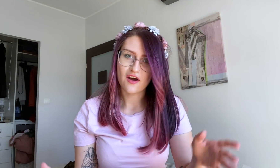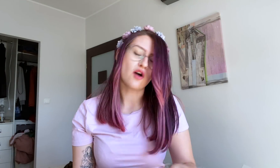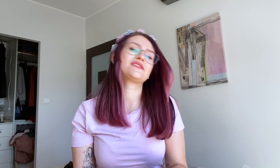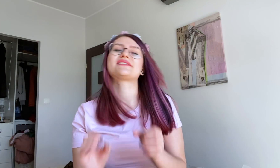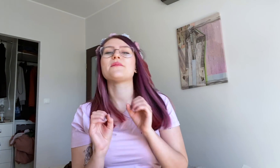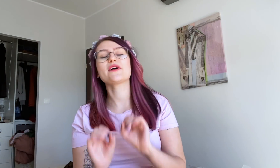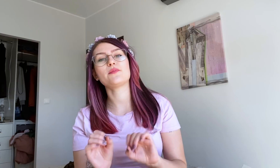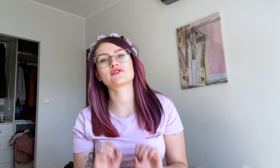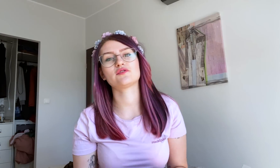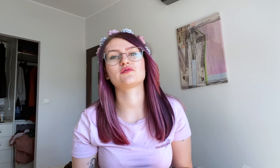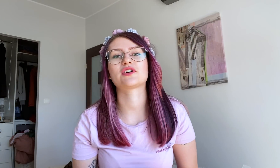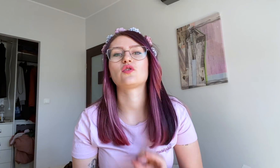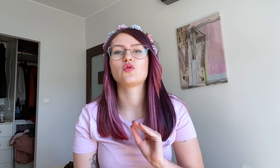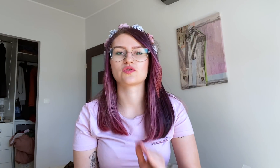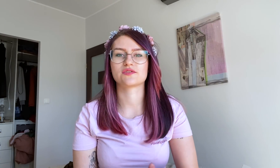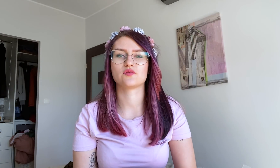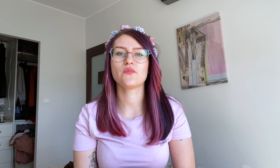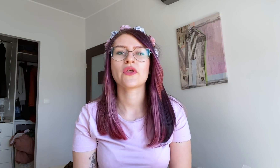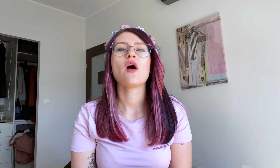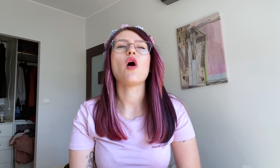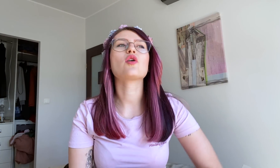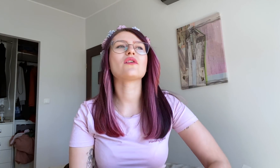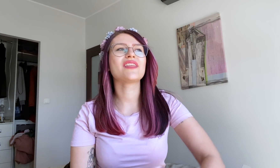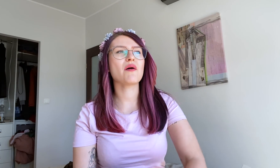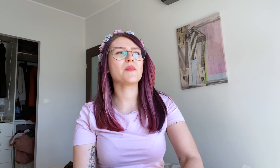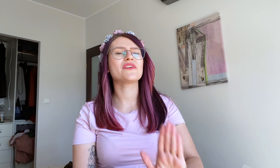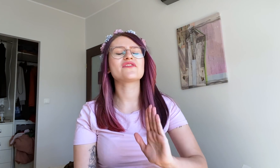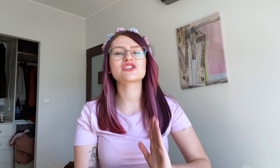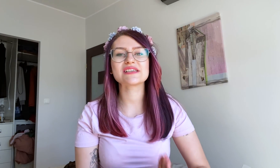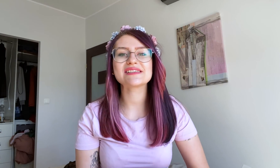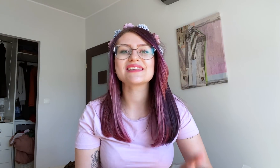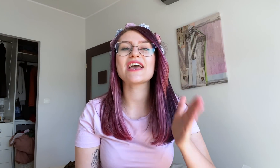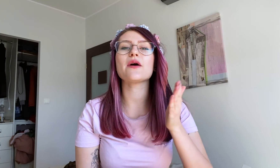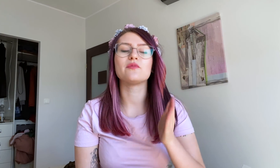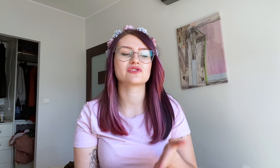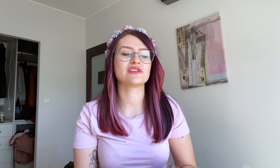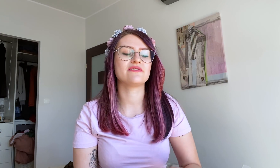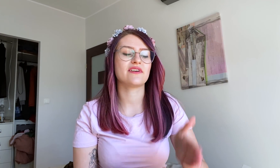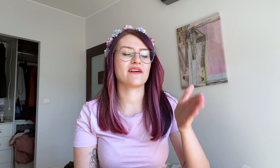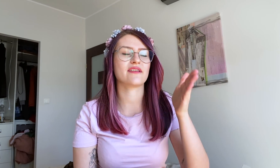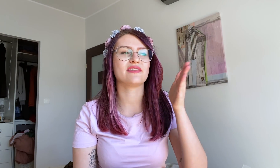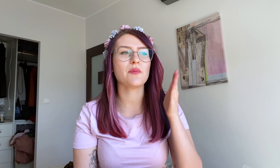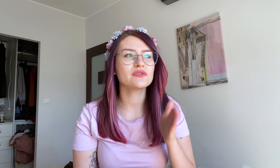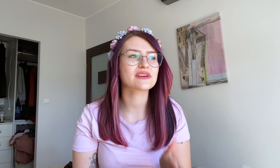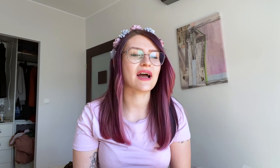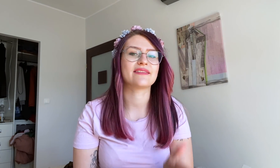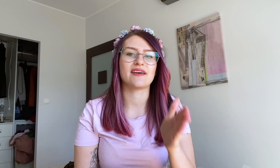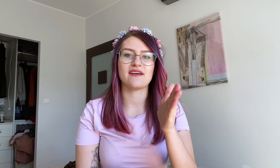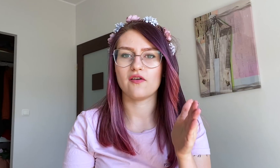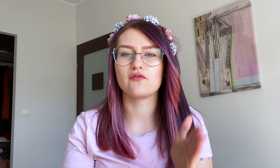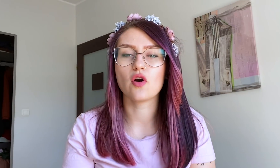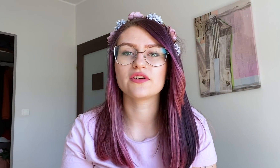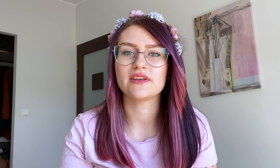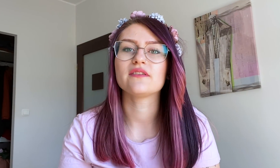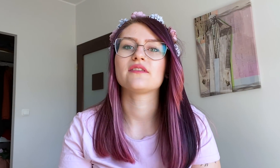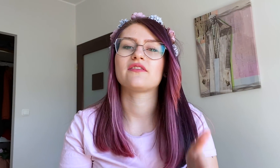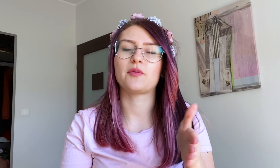od samego początku tego kursu oglądałam wszystkie możliwe napotkane vlogi